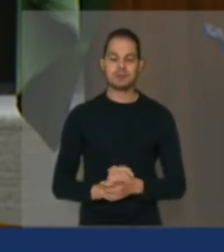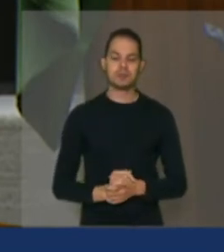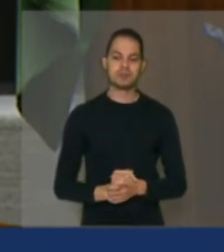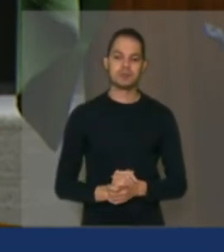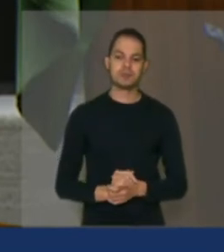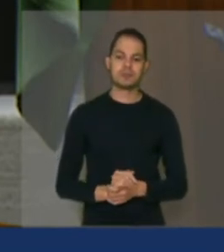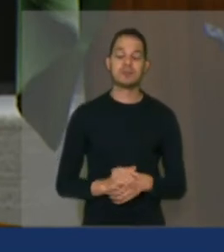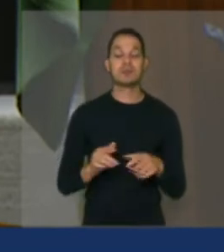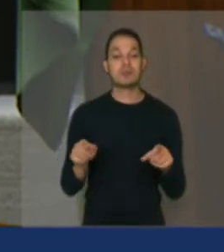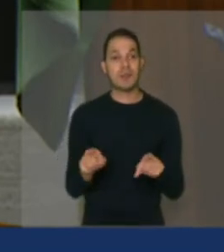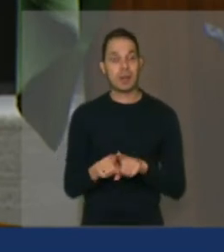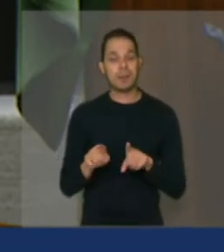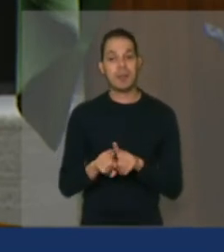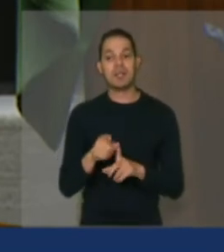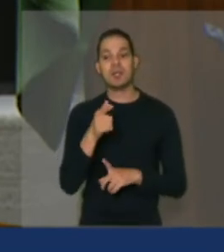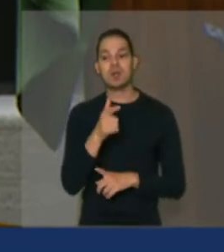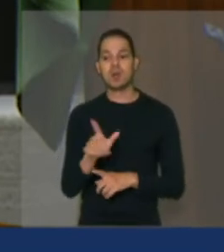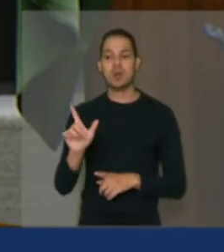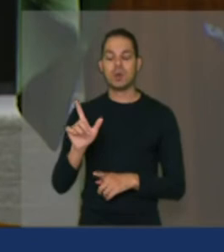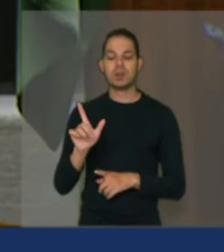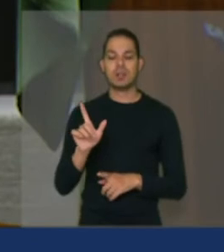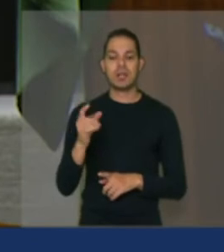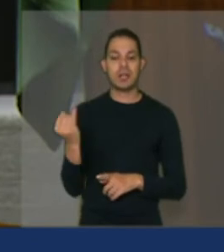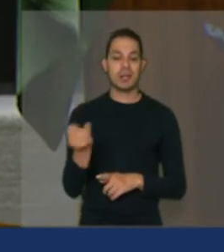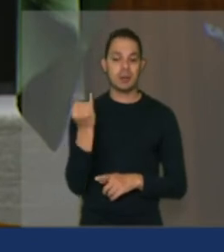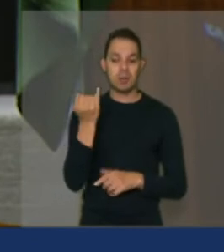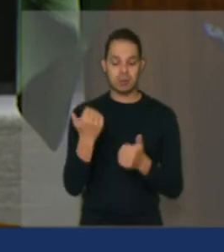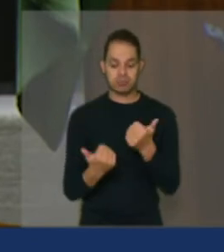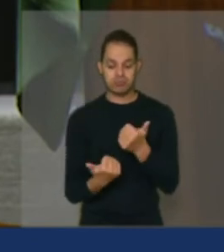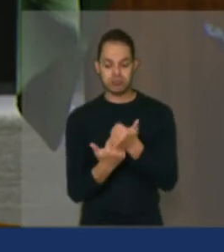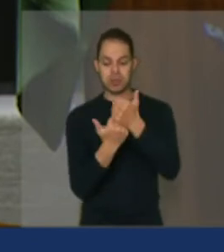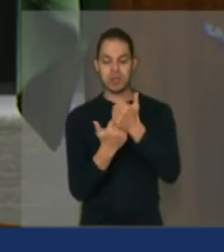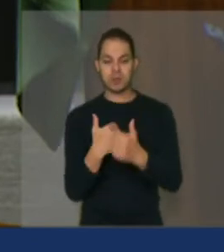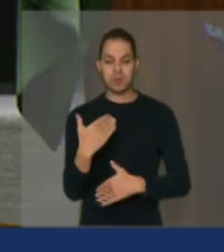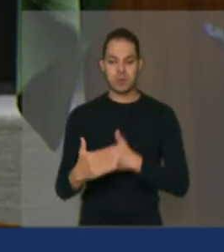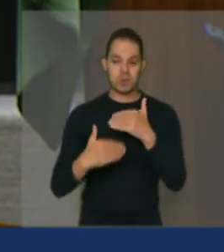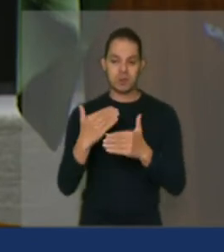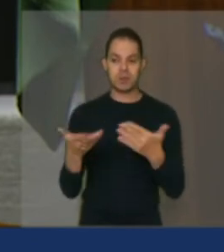OUTRA, QUE É O TRIPÉDE SUSTENTAÇÃO DO DESENVOLVIMENTO MODERNO, QUE É A VENDA DA NOSSA LOGÍ